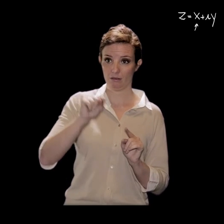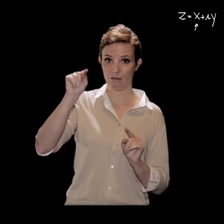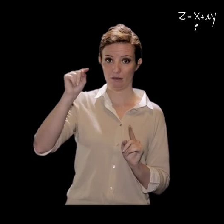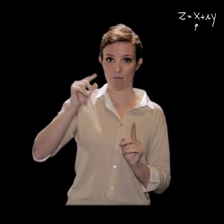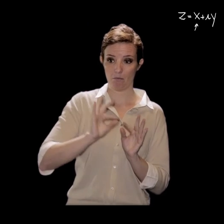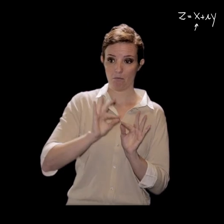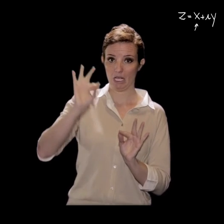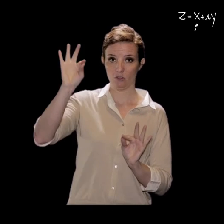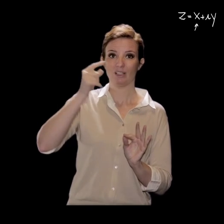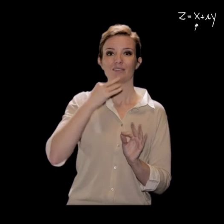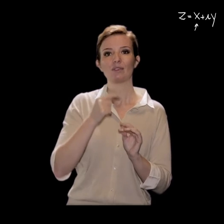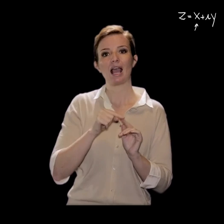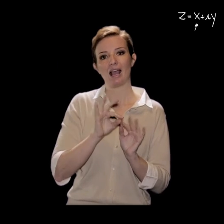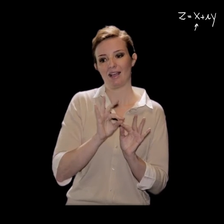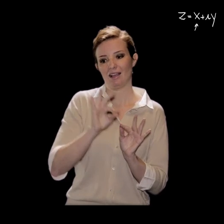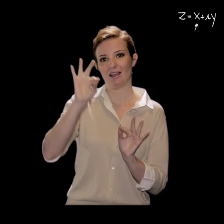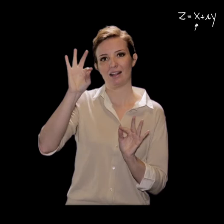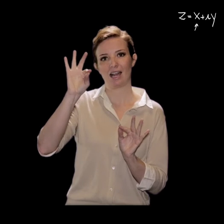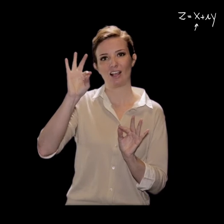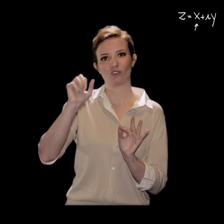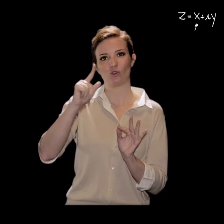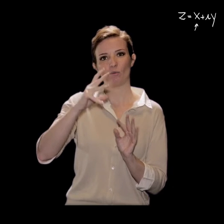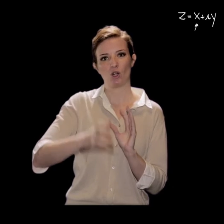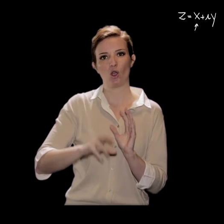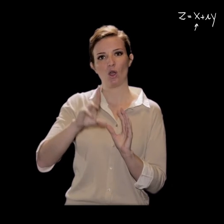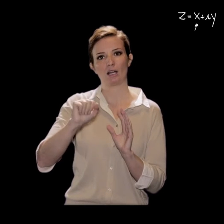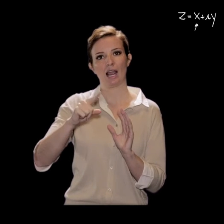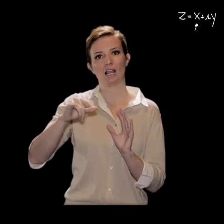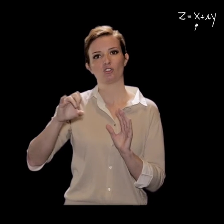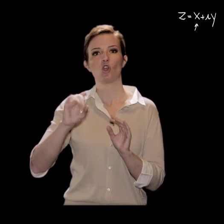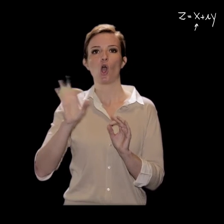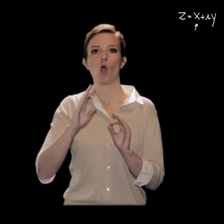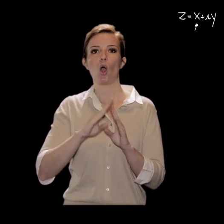ossia del raggio del numero complesso, detto anche modulo o valore assoluto,